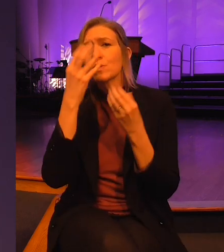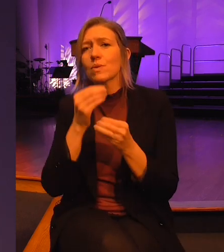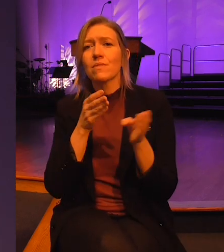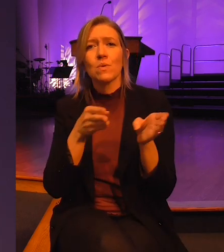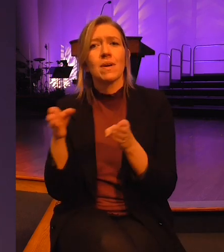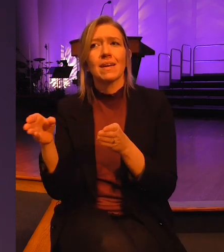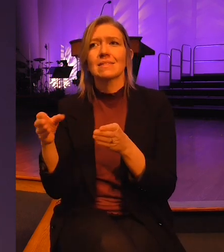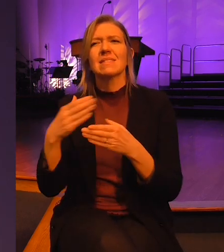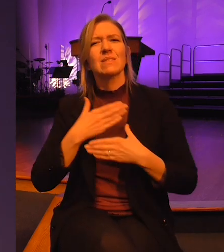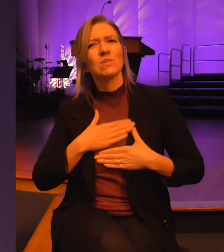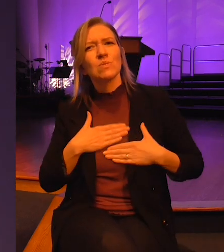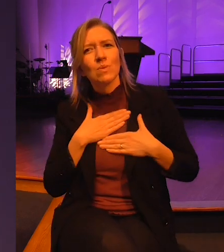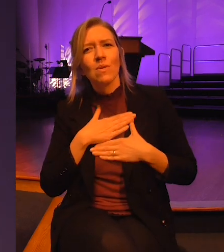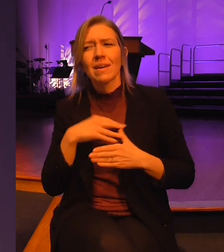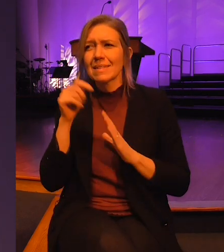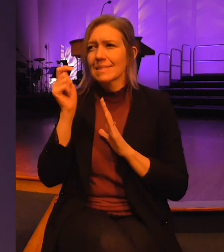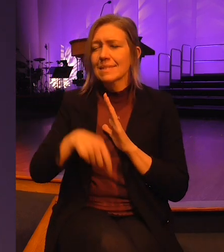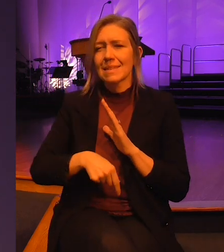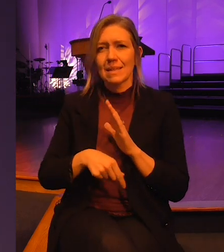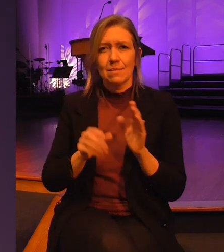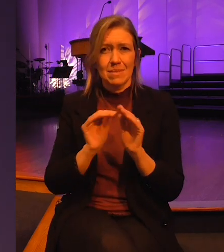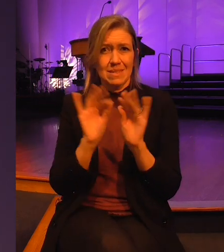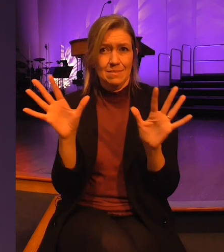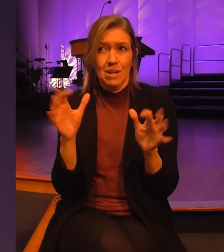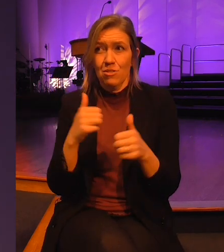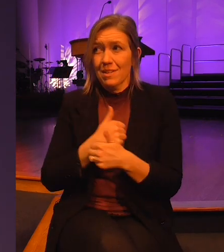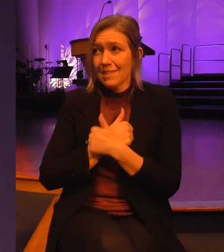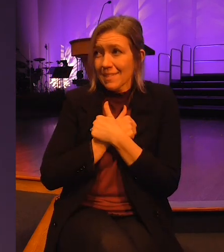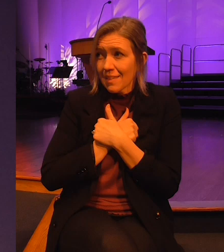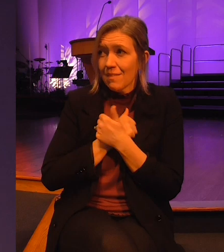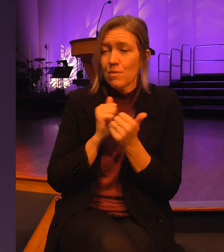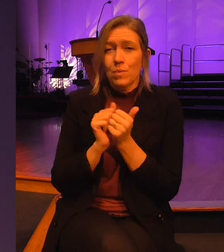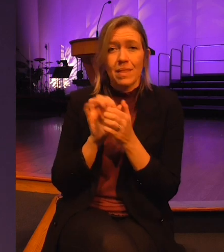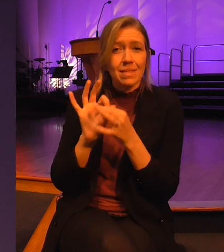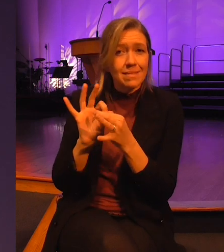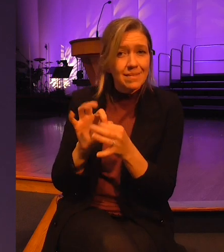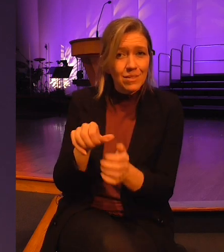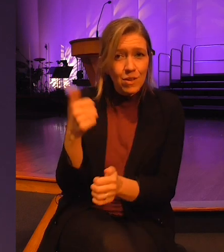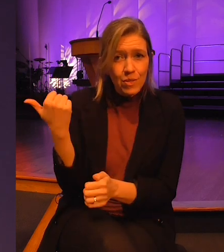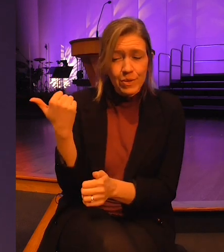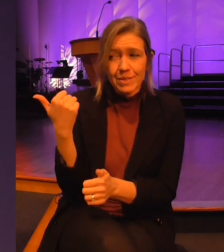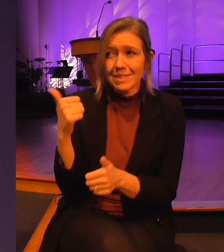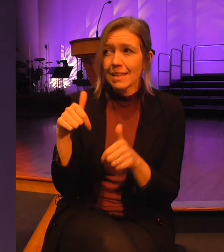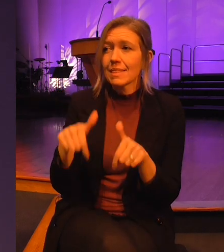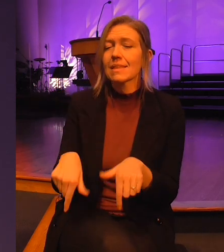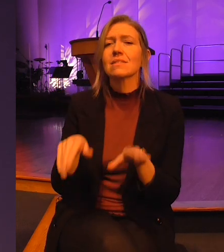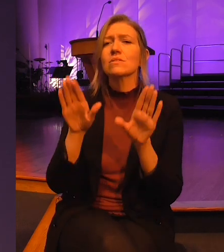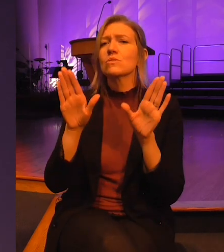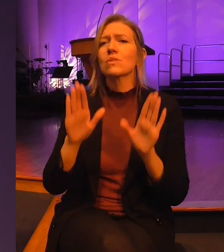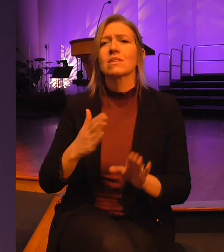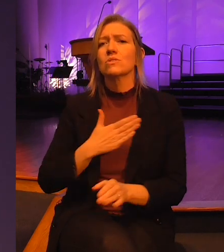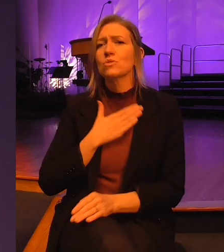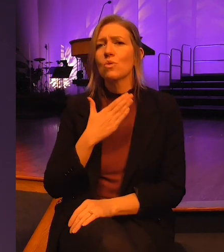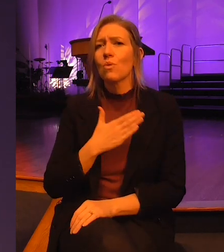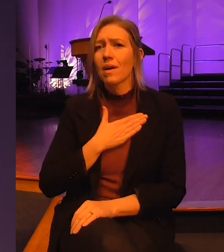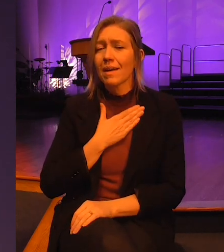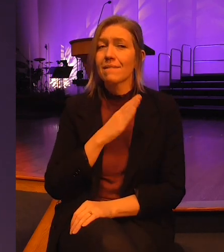inspirando amor y conexión con los demás en esta gran alegría de ser y llegar a ser llamado